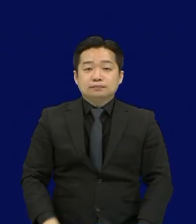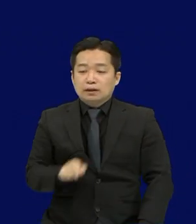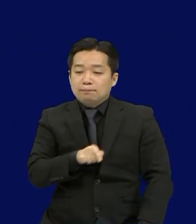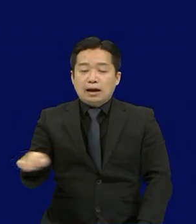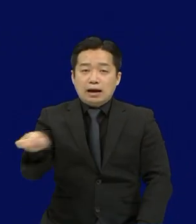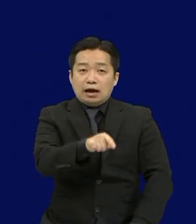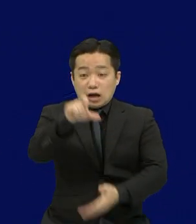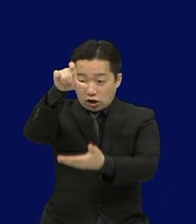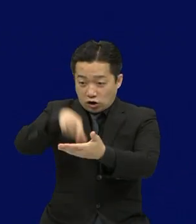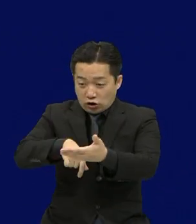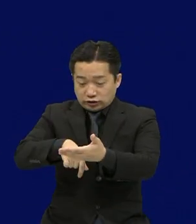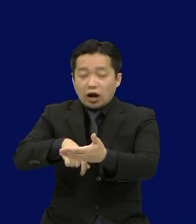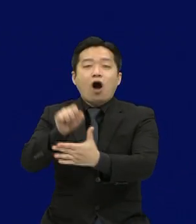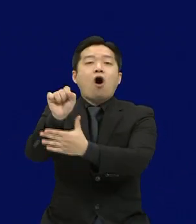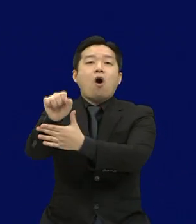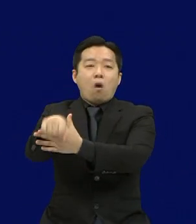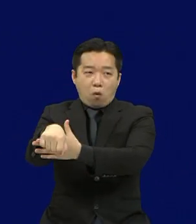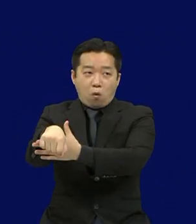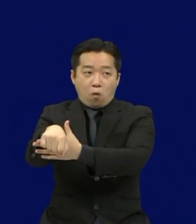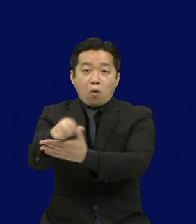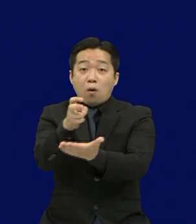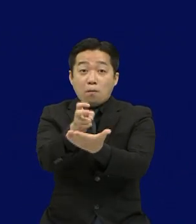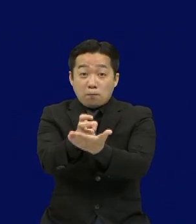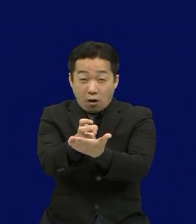준수할 계획이라고 원론적 입장만 내놨고